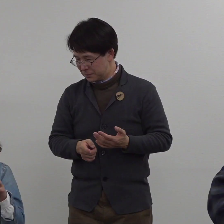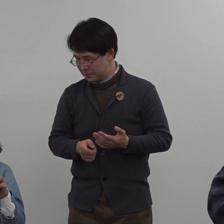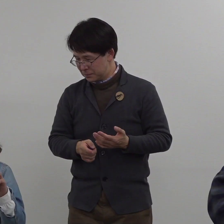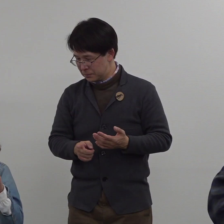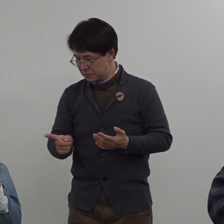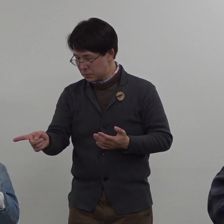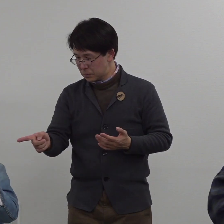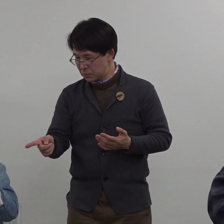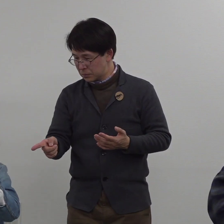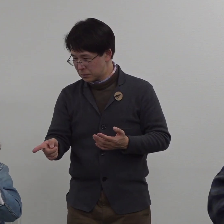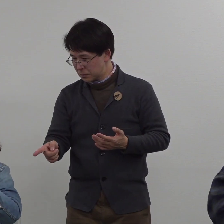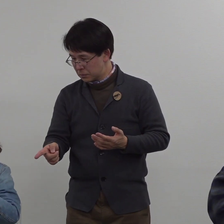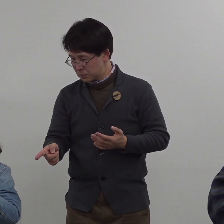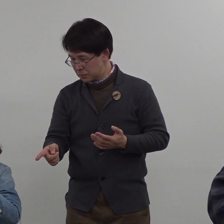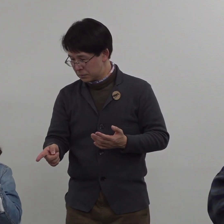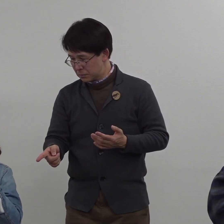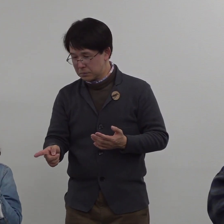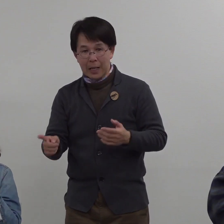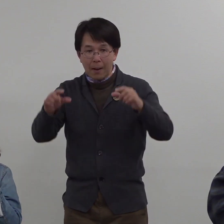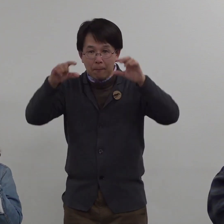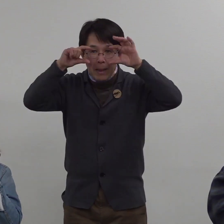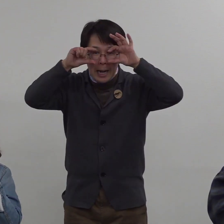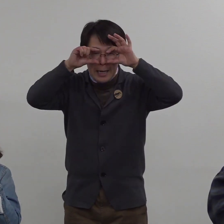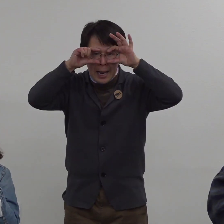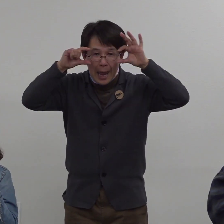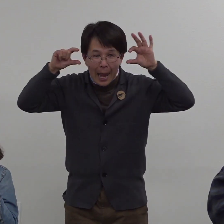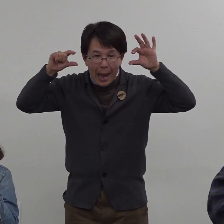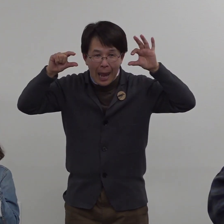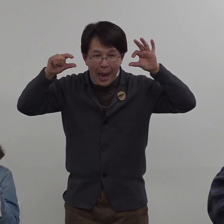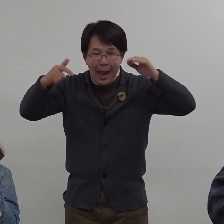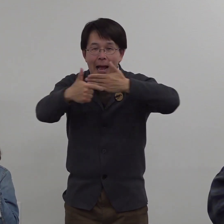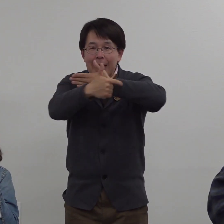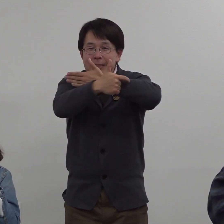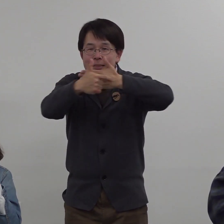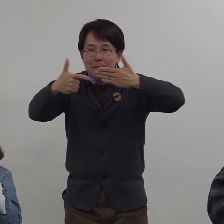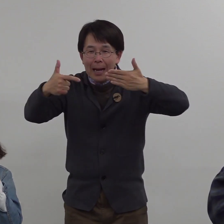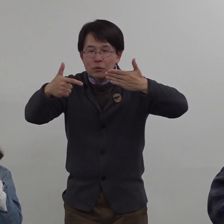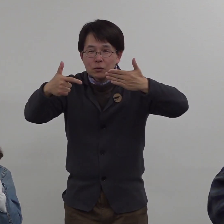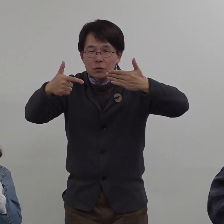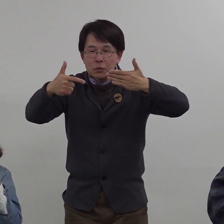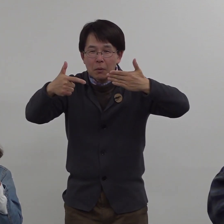この眼鏡、字幕眼鏡というんですけど